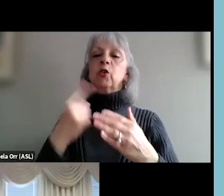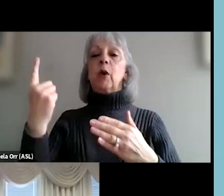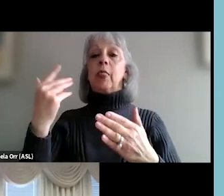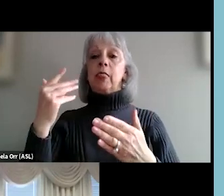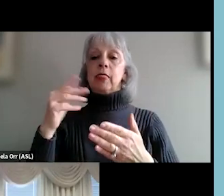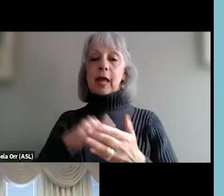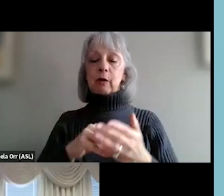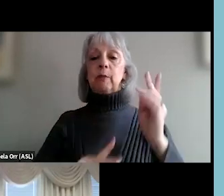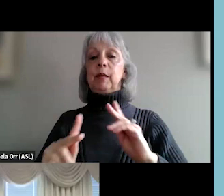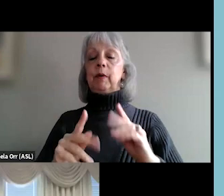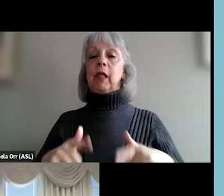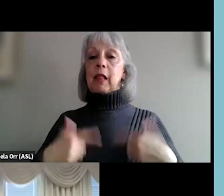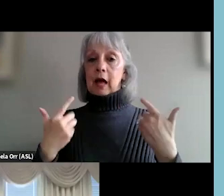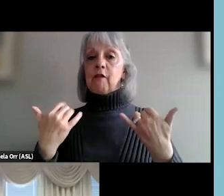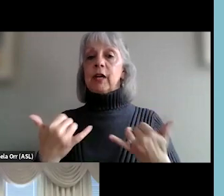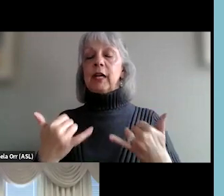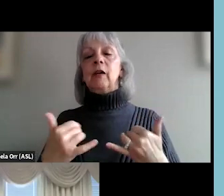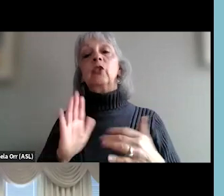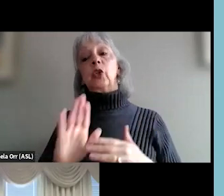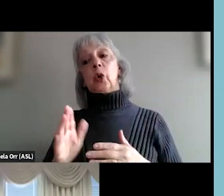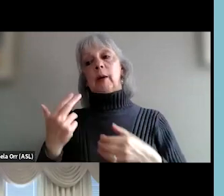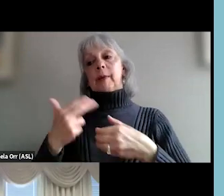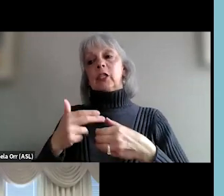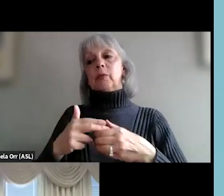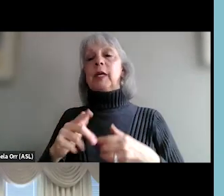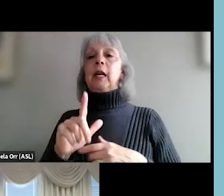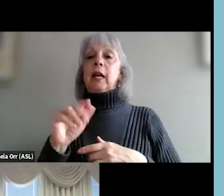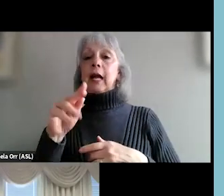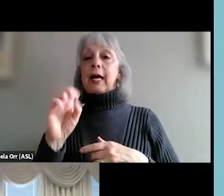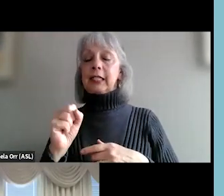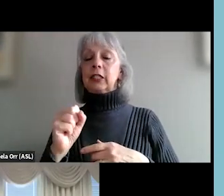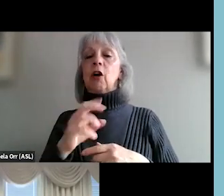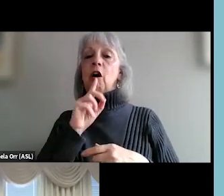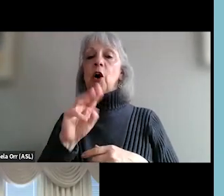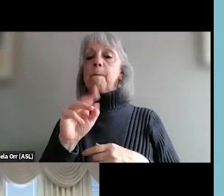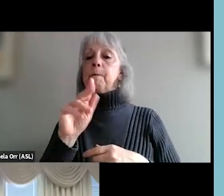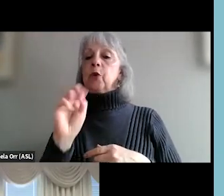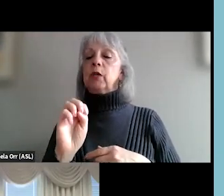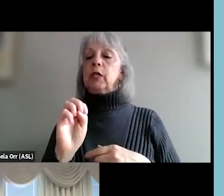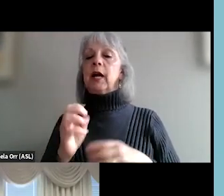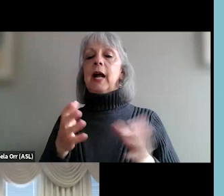Sus líneas de participantes están silenciadas y hoy tenemos el chat deshabilitado.